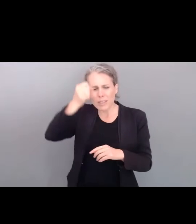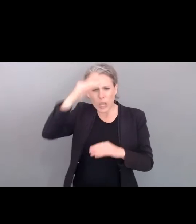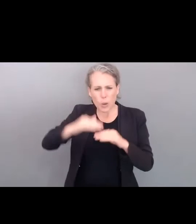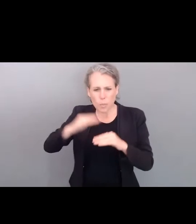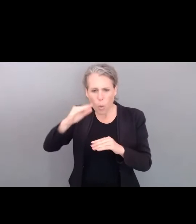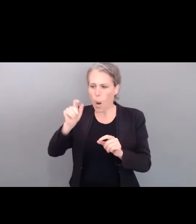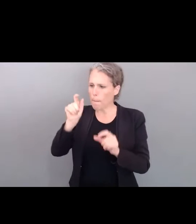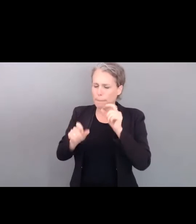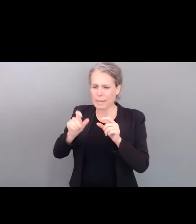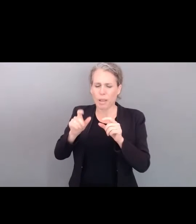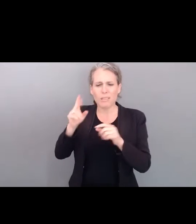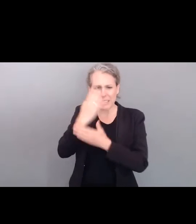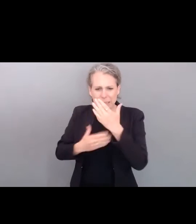Es una investigación cualitativa, realmente queríamos ver qué barreras existían para las personas con discapacidad